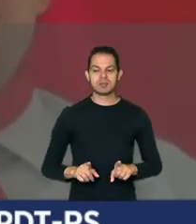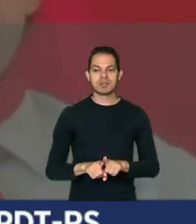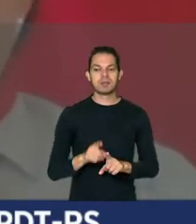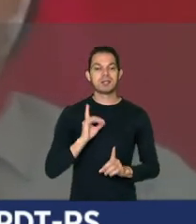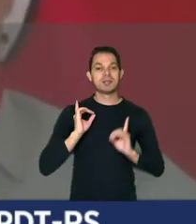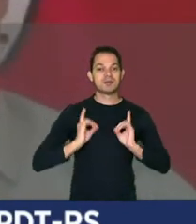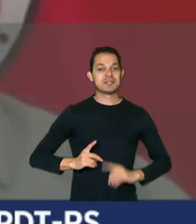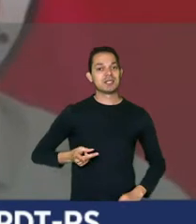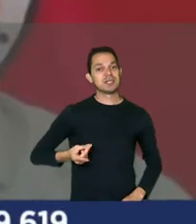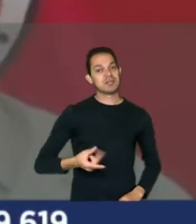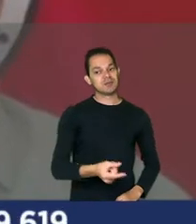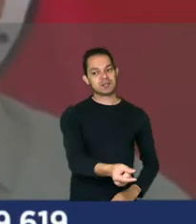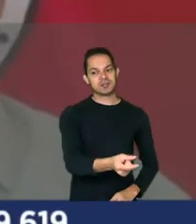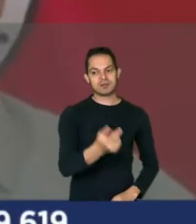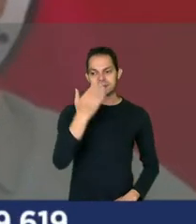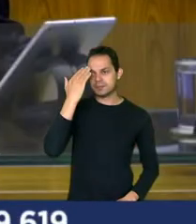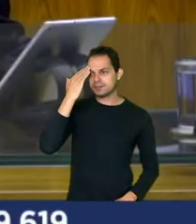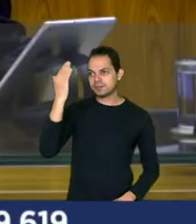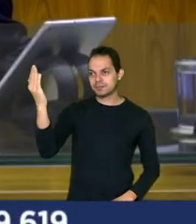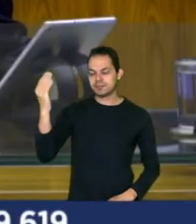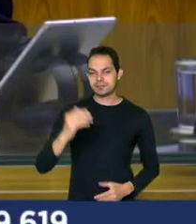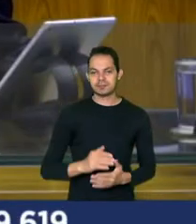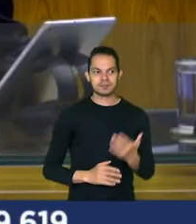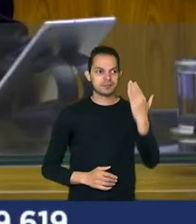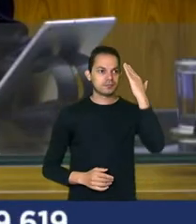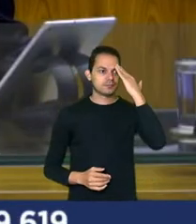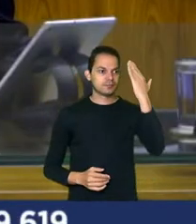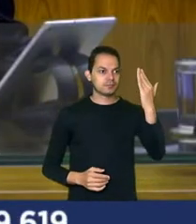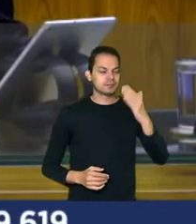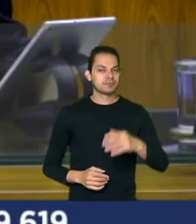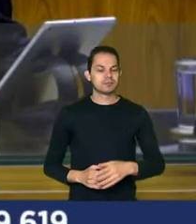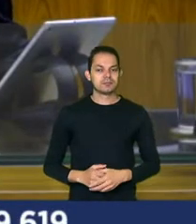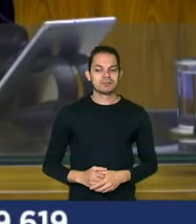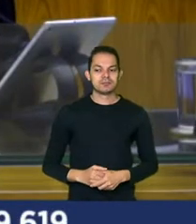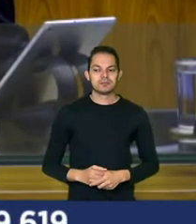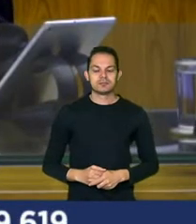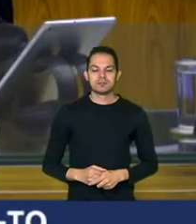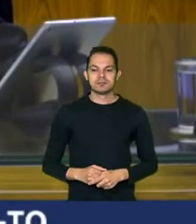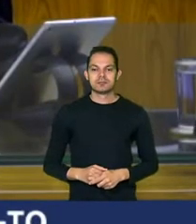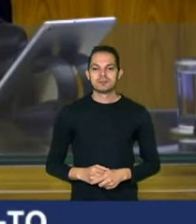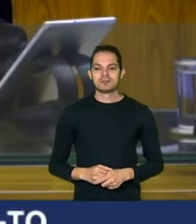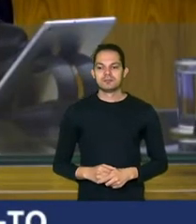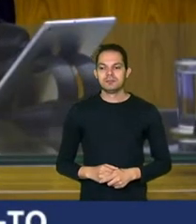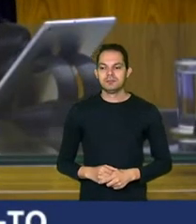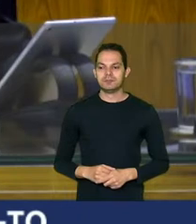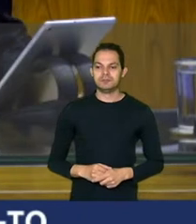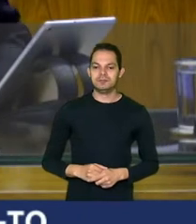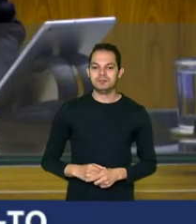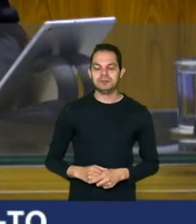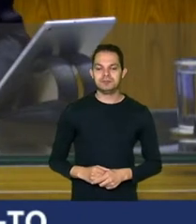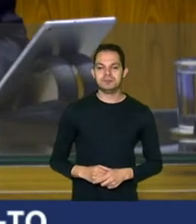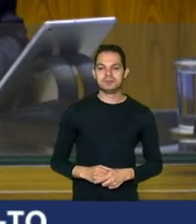DEFICIÊNCIA DAS PESSOA COM DEFICIÊNCIA E DEFICIÊNCIA DEFINITIVA. MUITO OBRIGADO. -- [PRESIDENTE]: OBRIGADO DEPUTADO POMPEU EM MATOS.